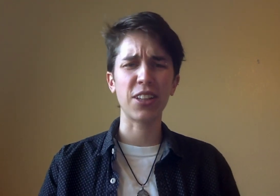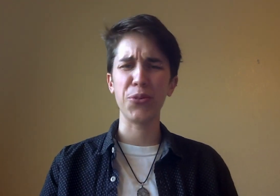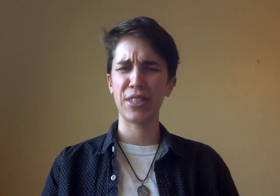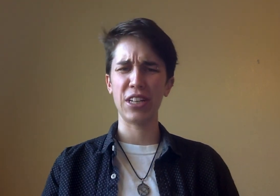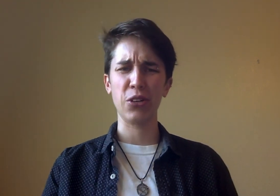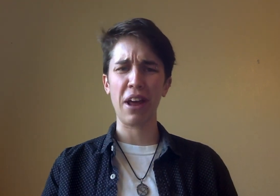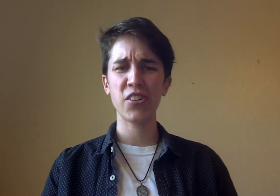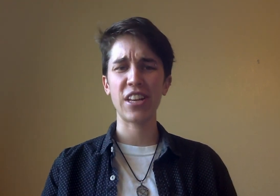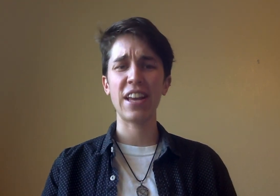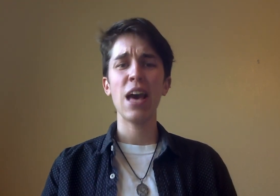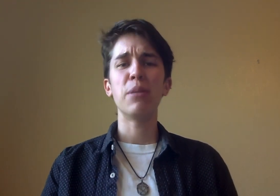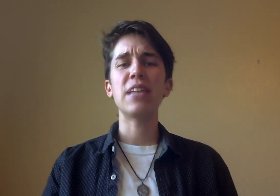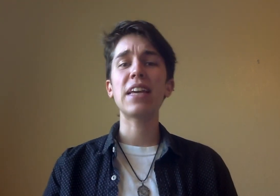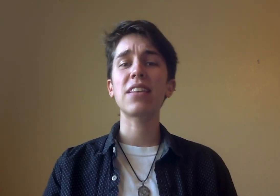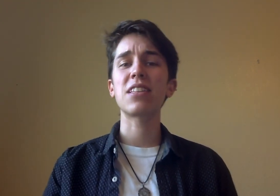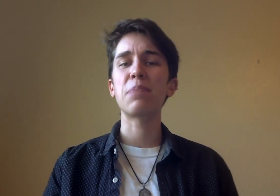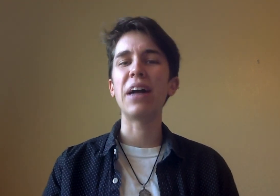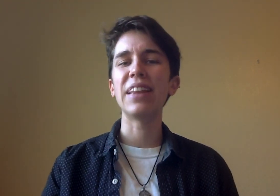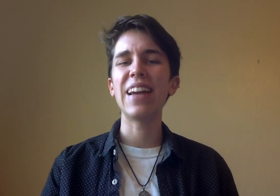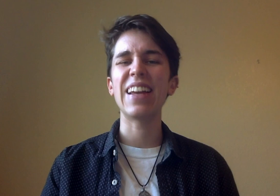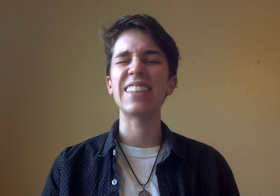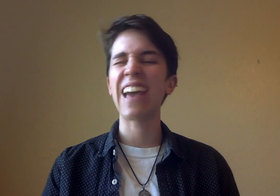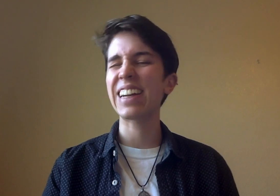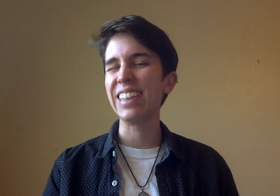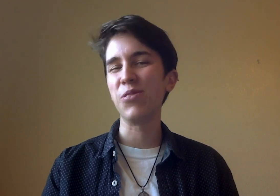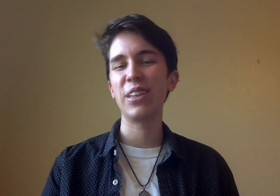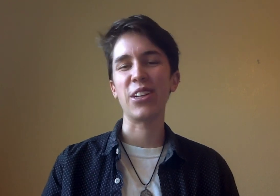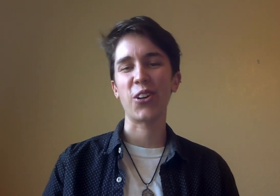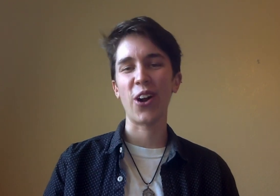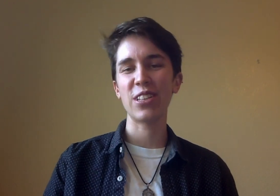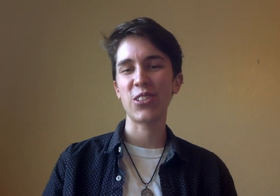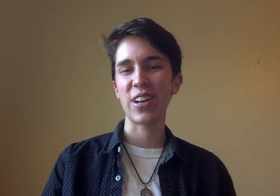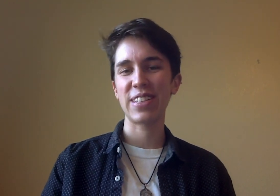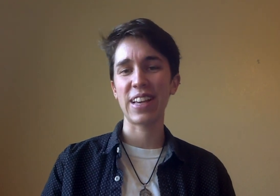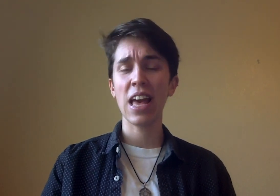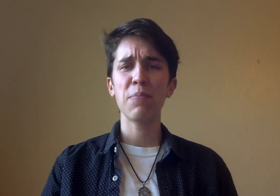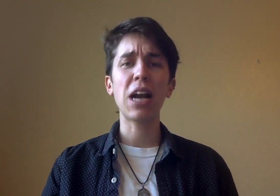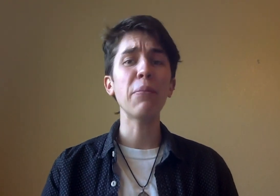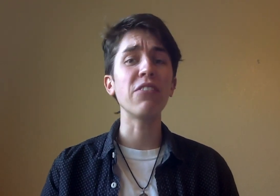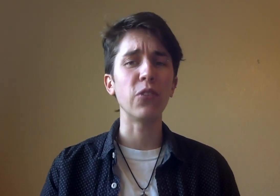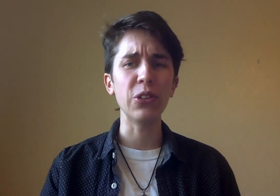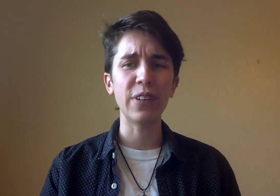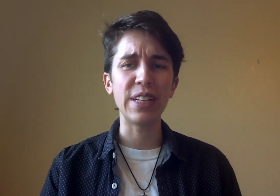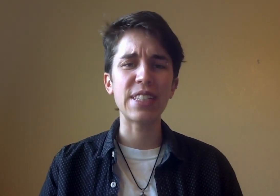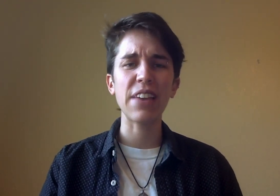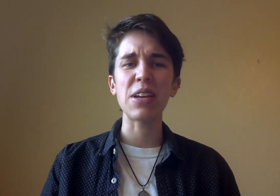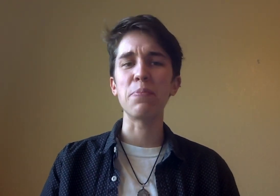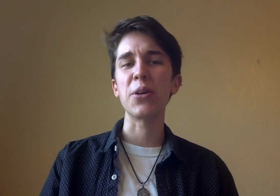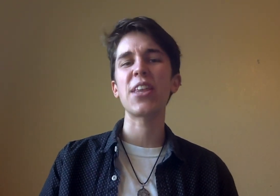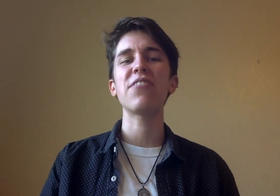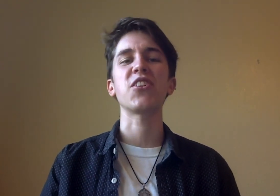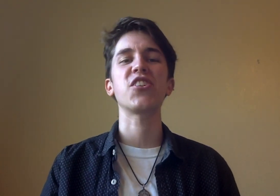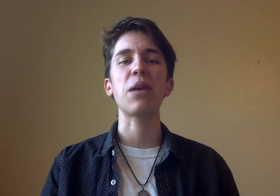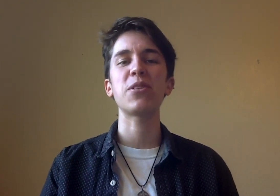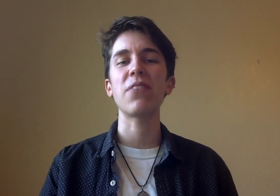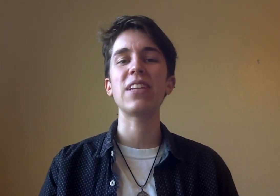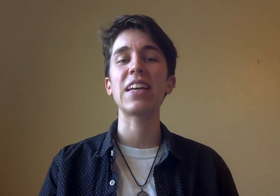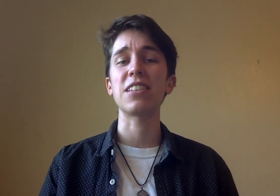no envuelta en agresión, sino tomando el centro de atención exactamente cuando se están vistiendo, convirtiéndose en Volbellas, dando a luz después de cambiar de forma